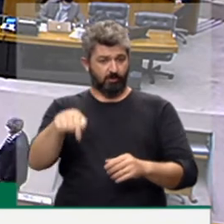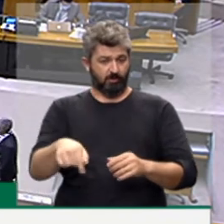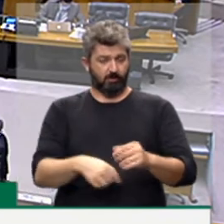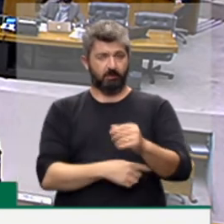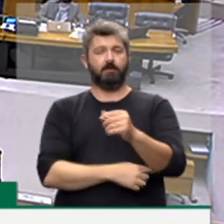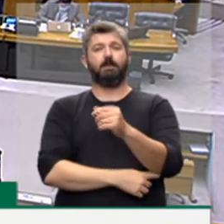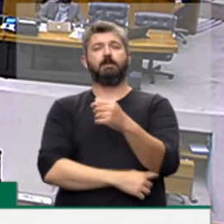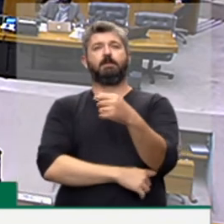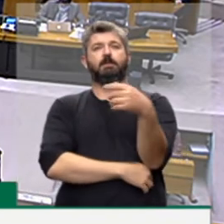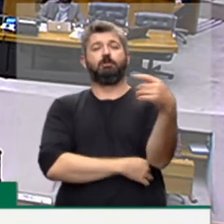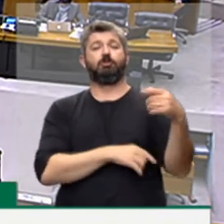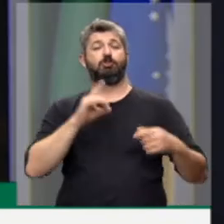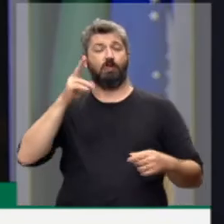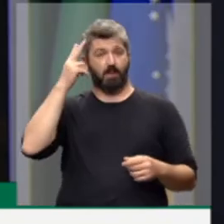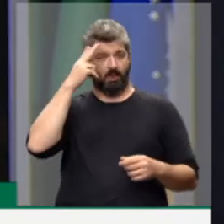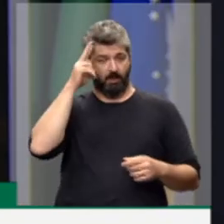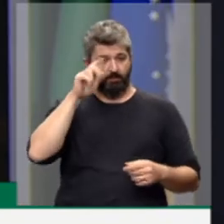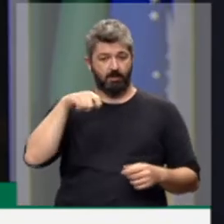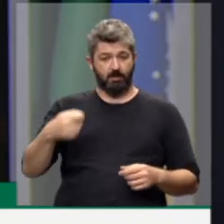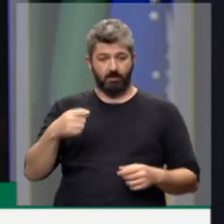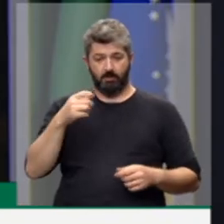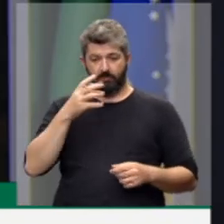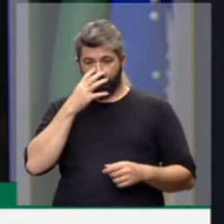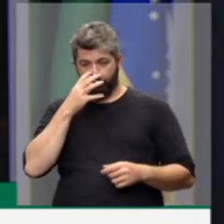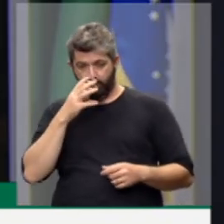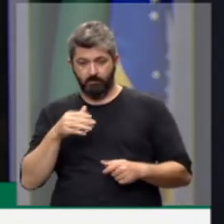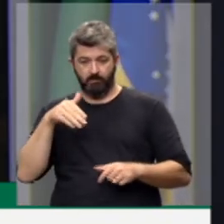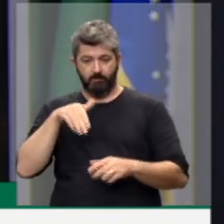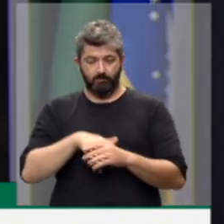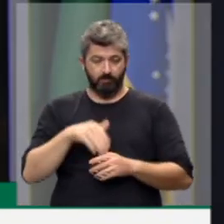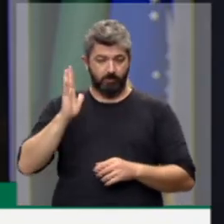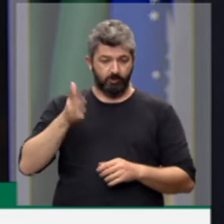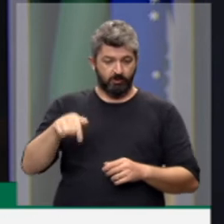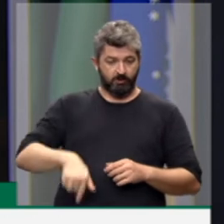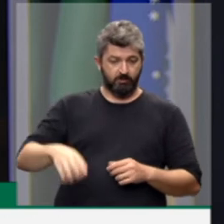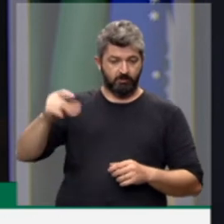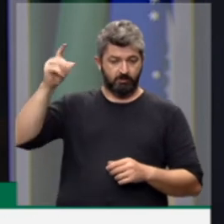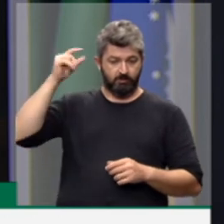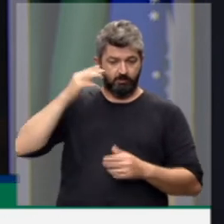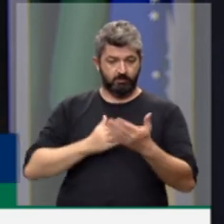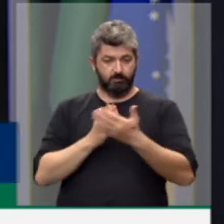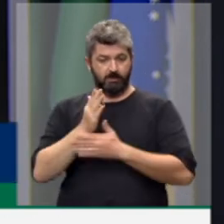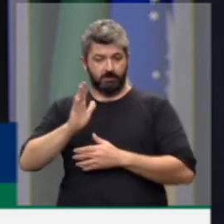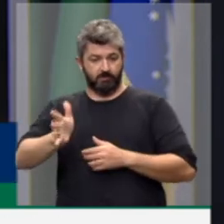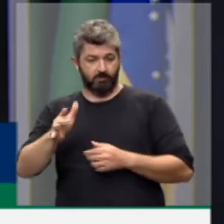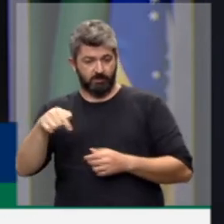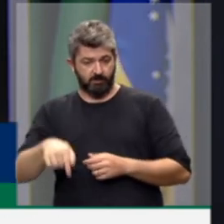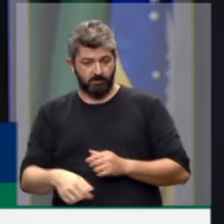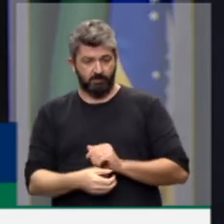FEDERAL... DE N°S 1 A 3, PELAS COMISSÕES DE TRABALHO E ADMINISTRAÇÃO... E SERVIÇO PÚBLICO ESPORTE, FINANÇAS E TRIBUTAÇÃO E CONSTITUIÇÃO E JUSTIÇA DE CIDADANIA.